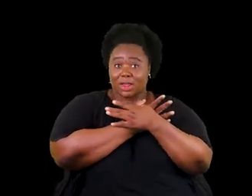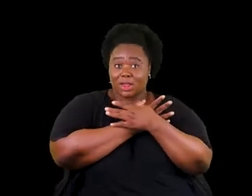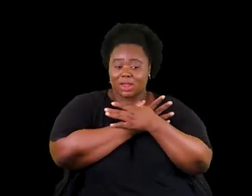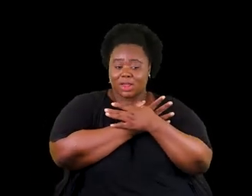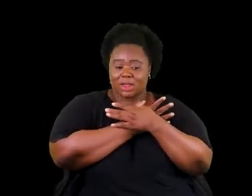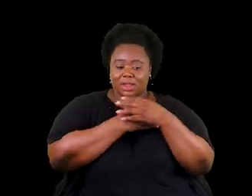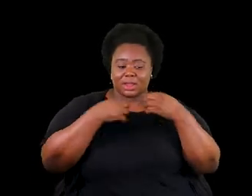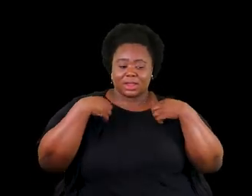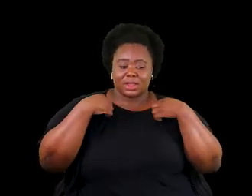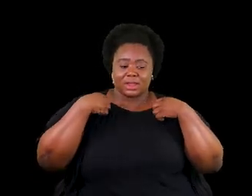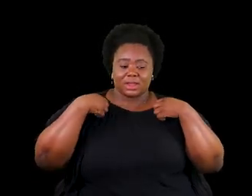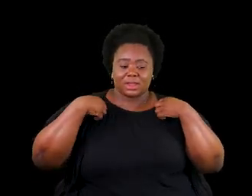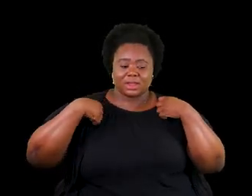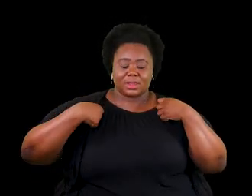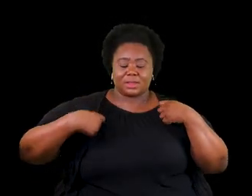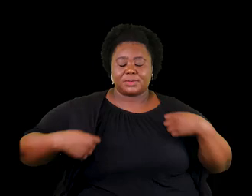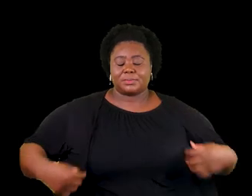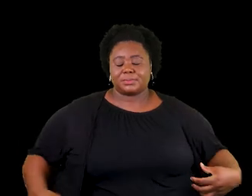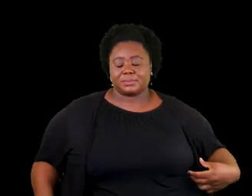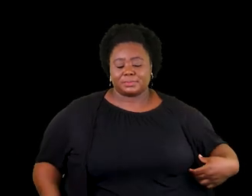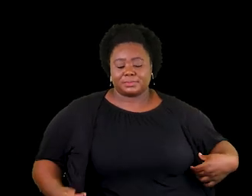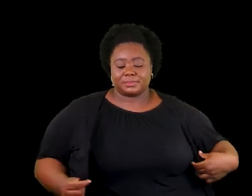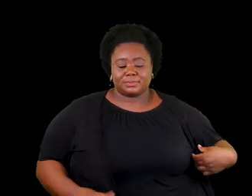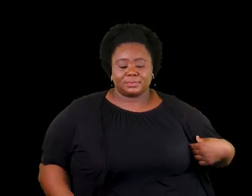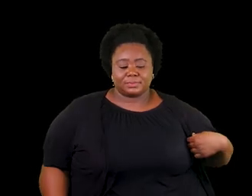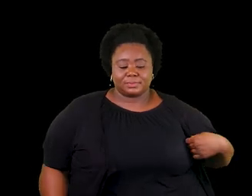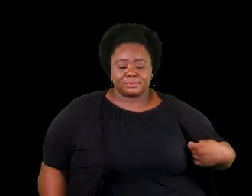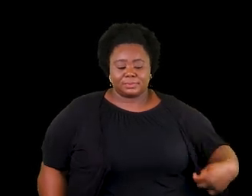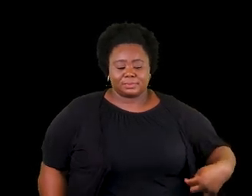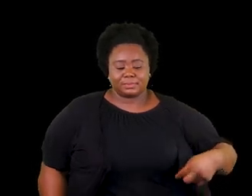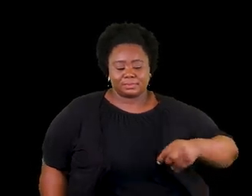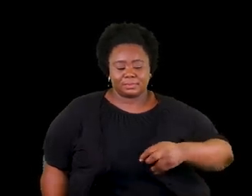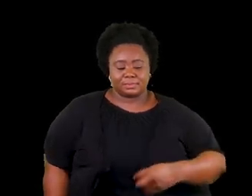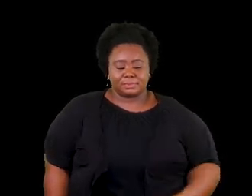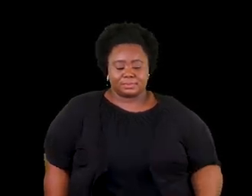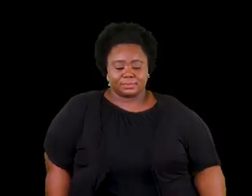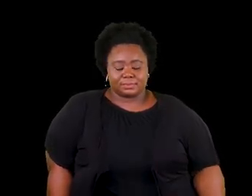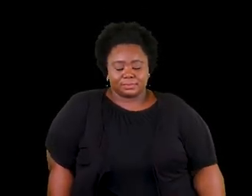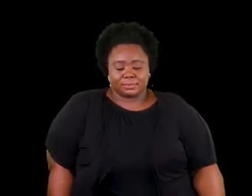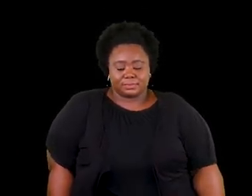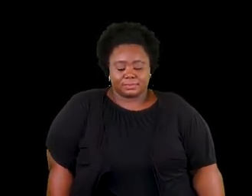(criança) sons inaudíveis